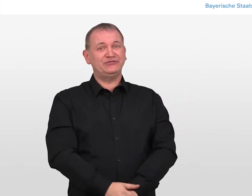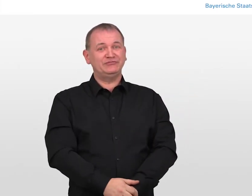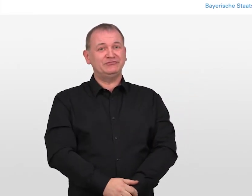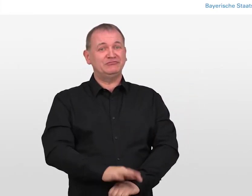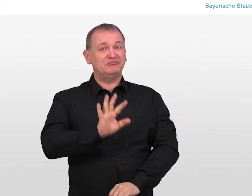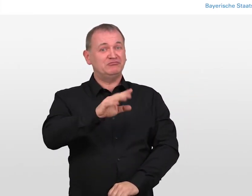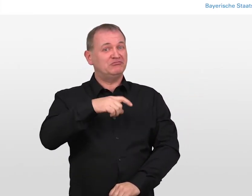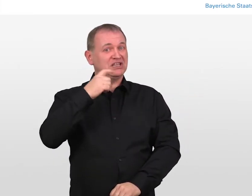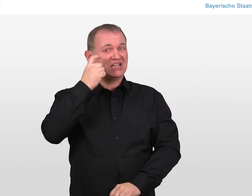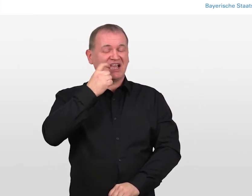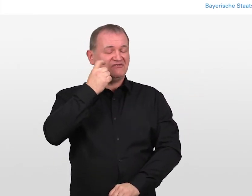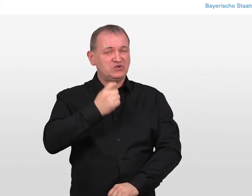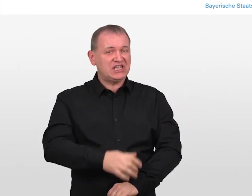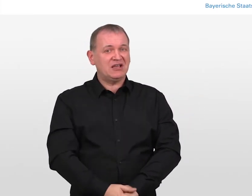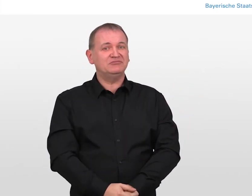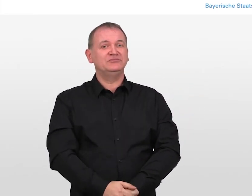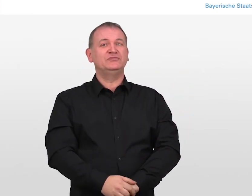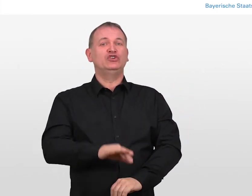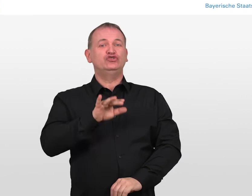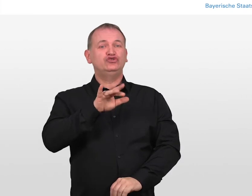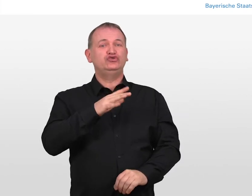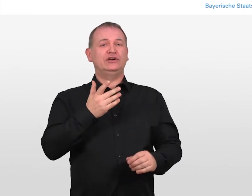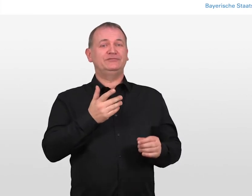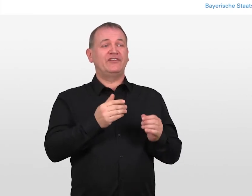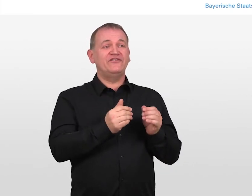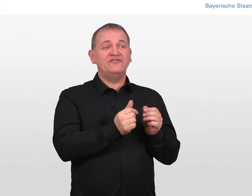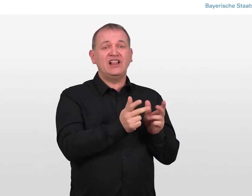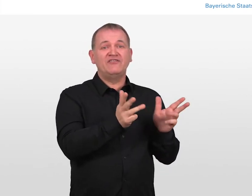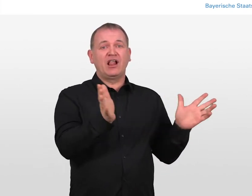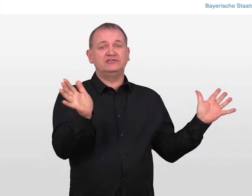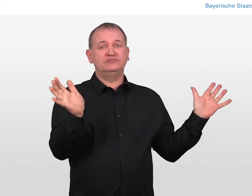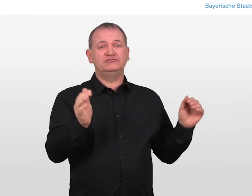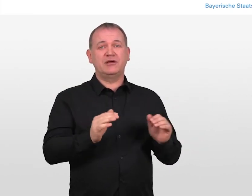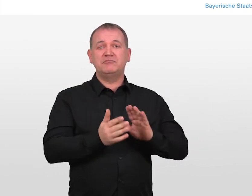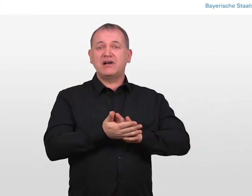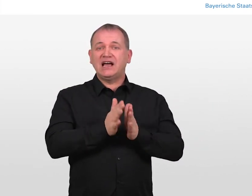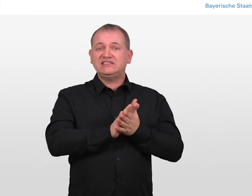Kein Wunder: Sie bietet Vielfalt, Praxis,